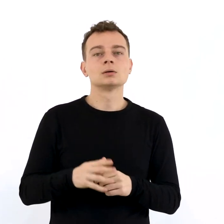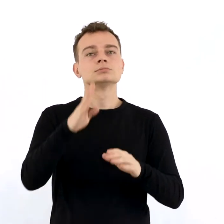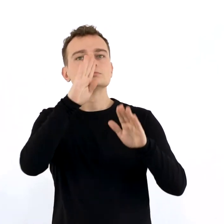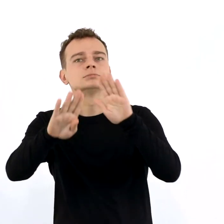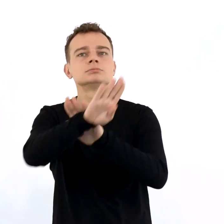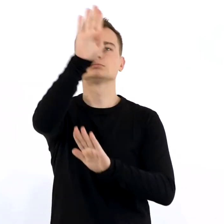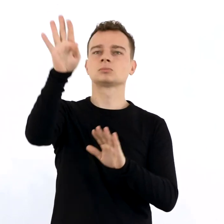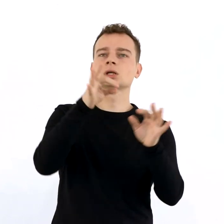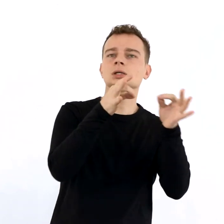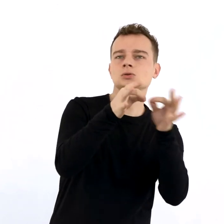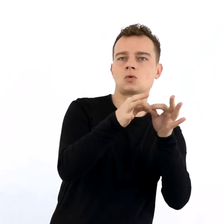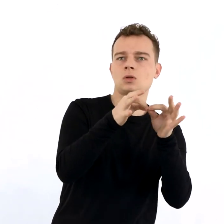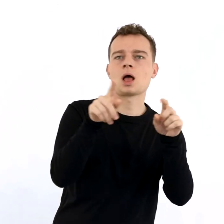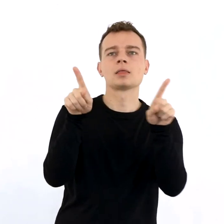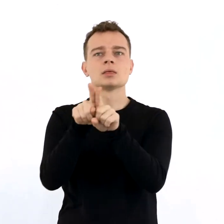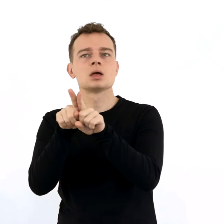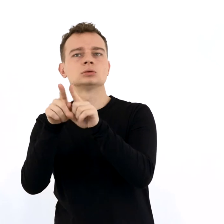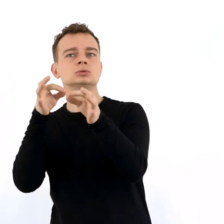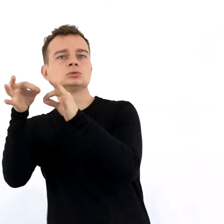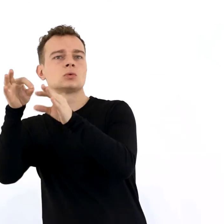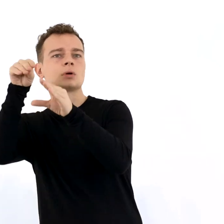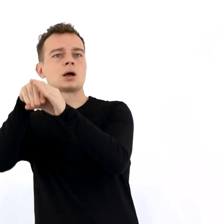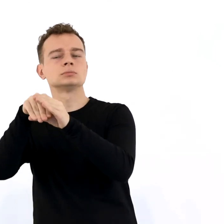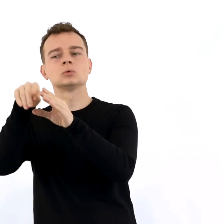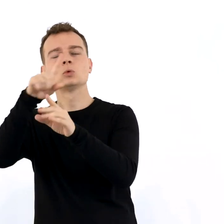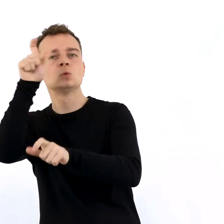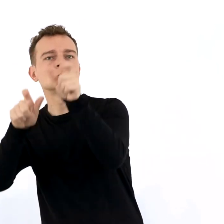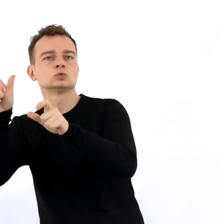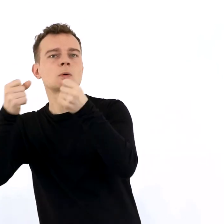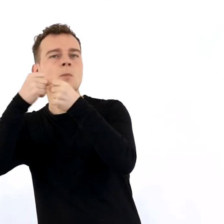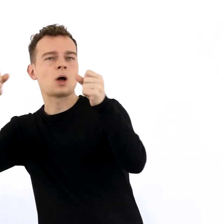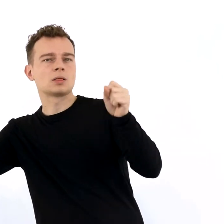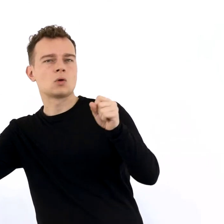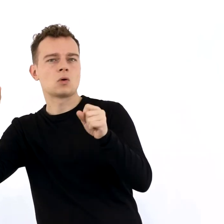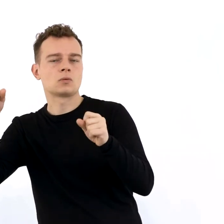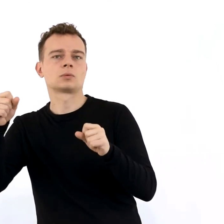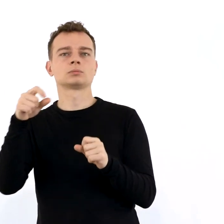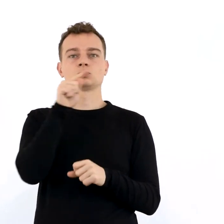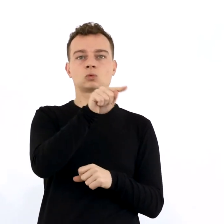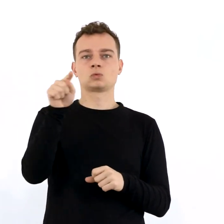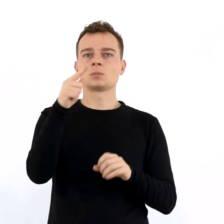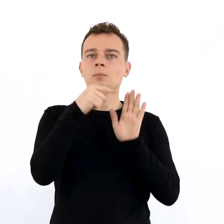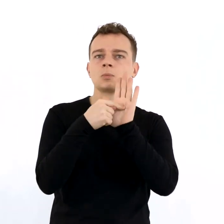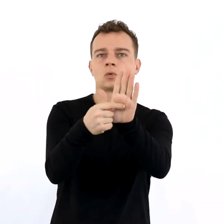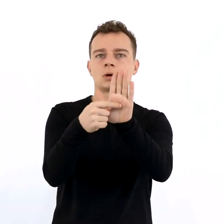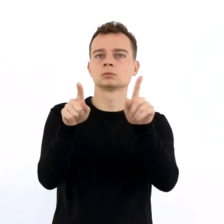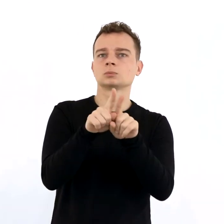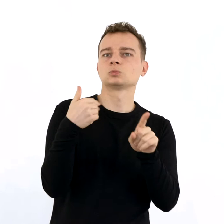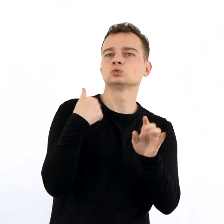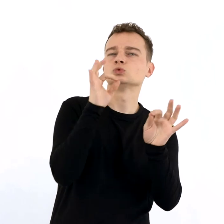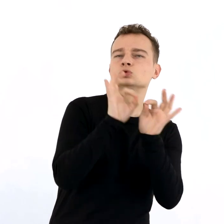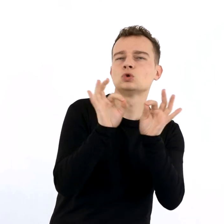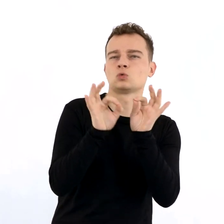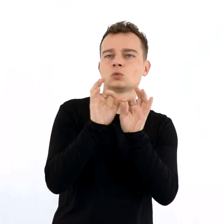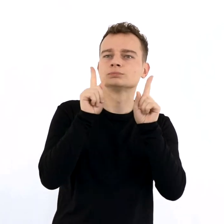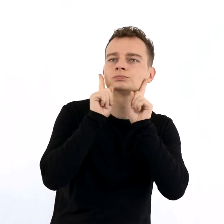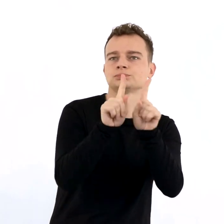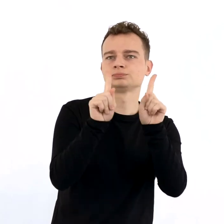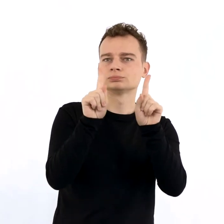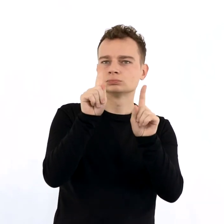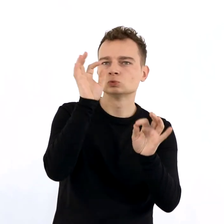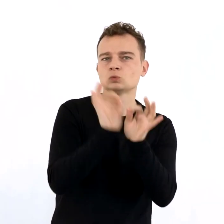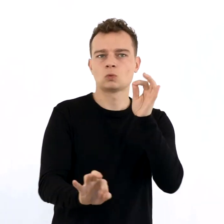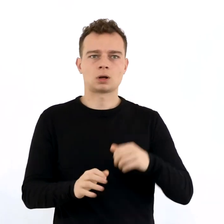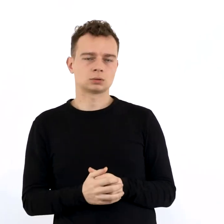Równie wiernie były pokazywane szczegóły prezentowanej historii i jej bohaterów.